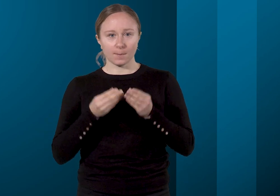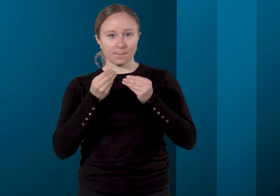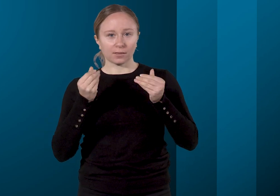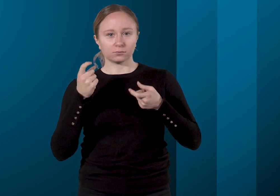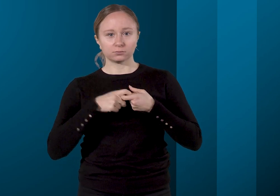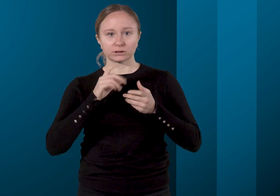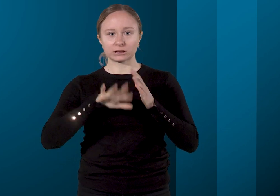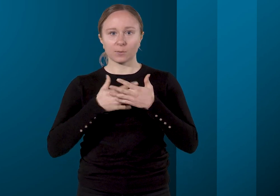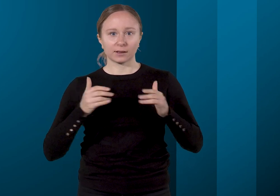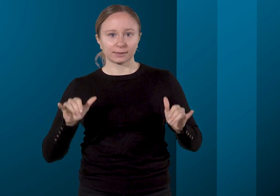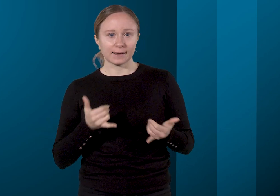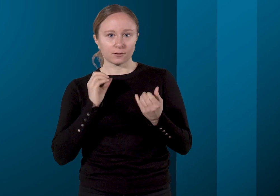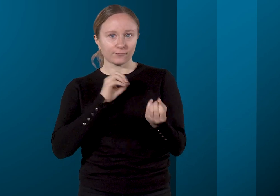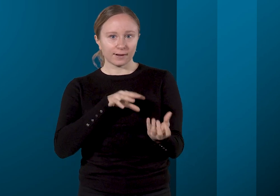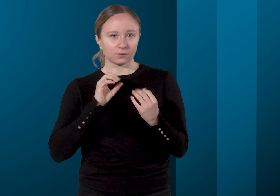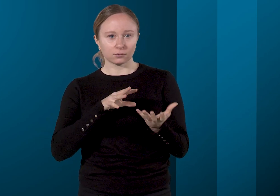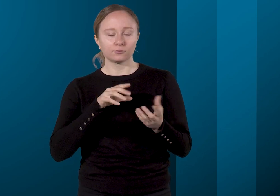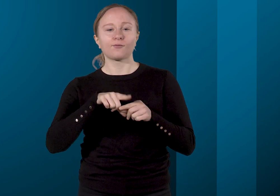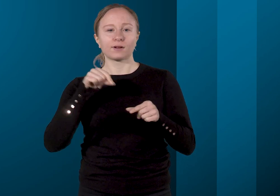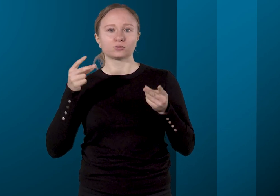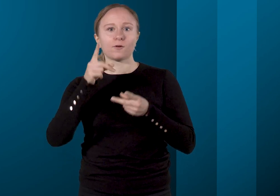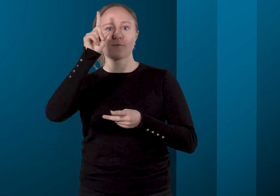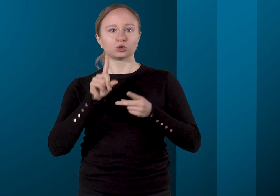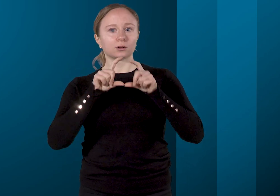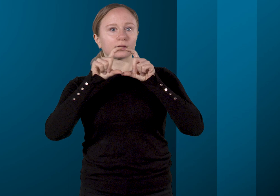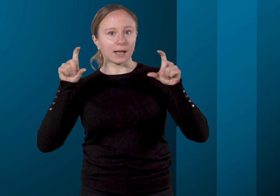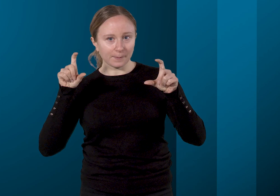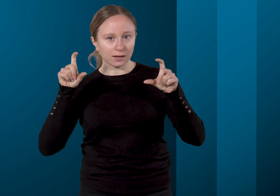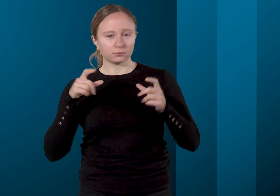Materialet om tidig teckenspråkig interaktion valdes som första tema, -